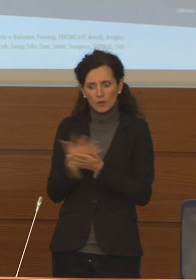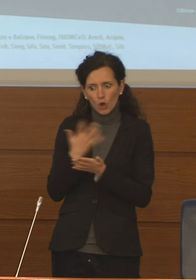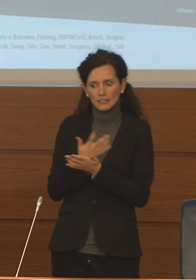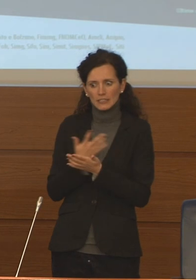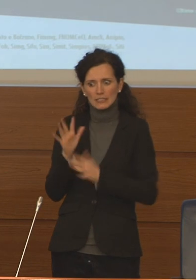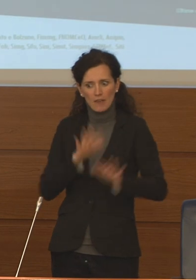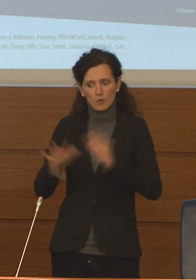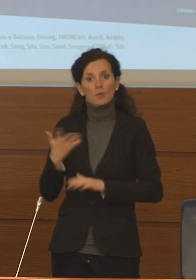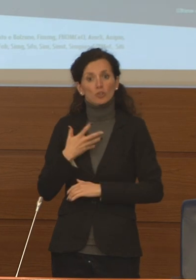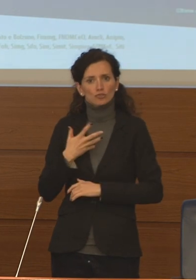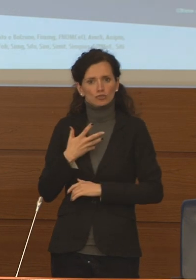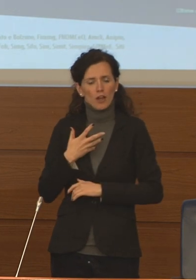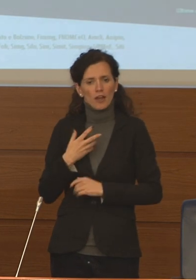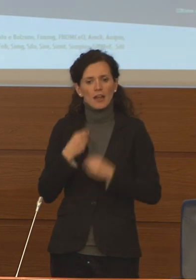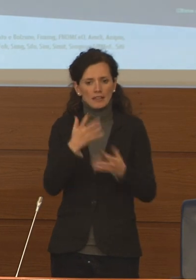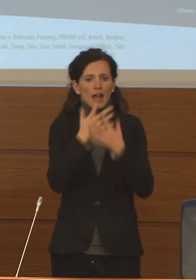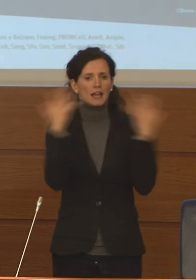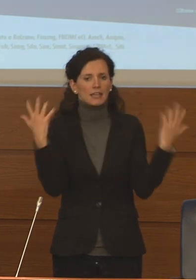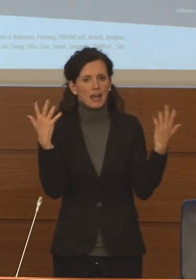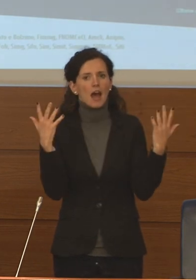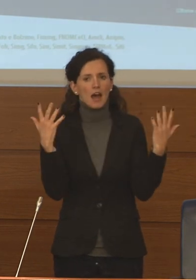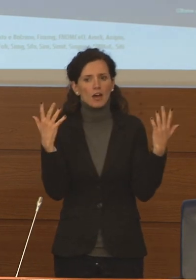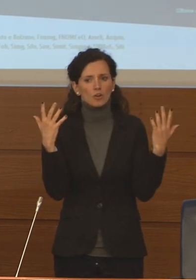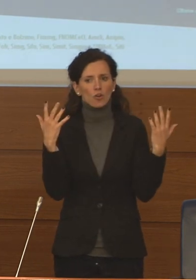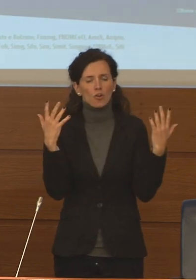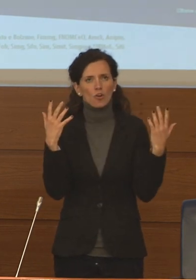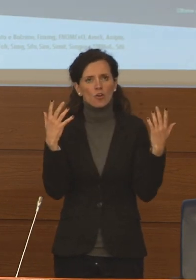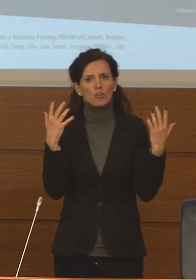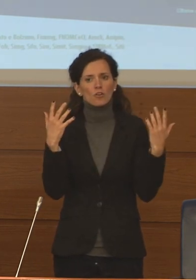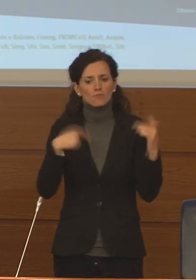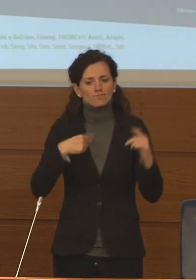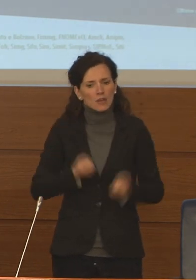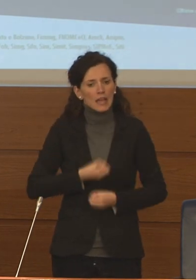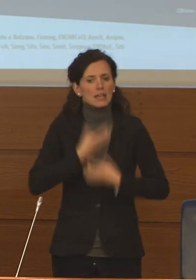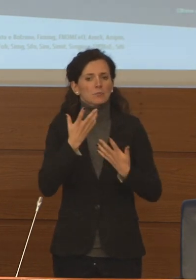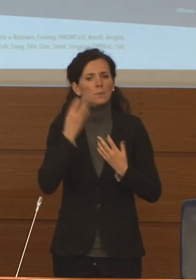evidente o comunque dare un motivo razionale al perché esprimo determinate opinioni